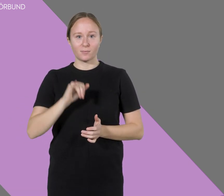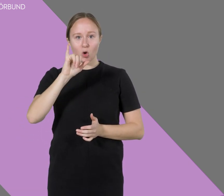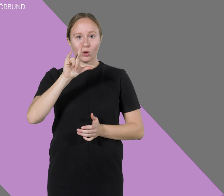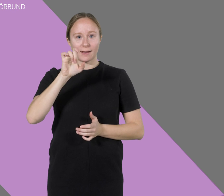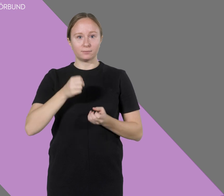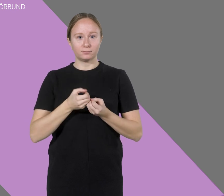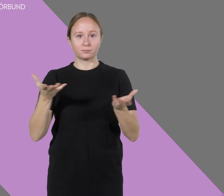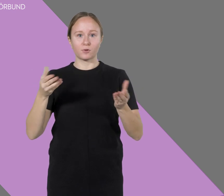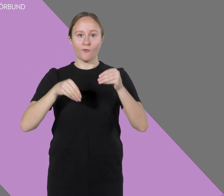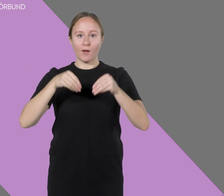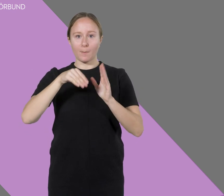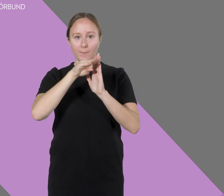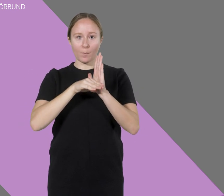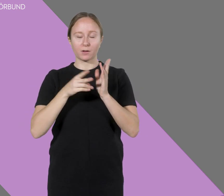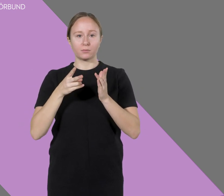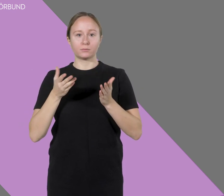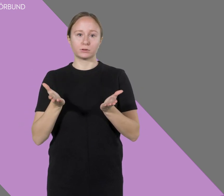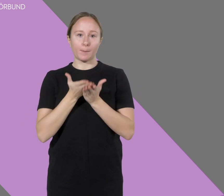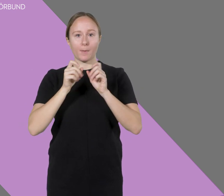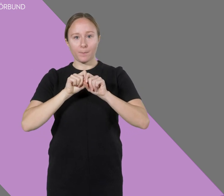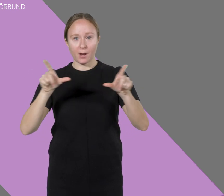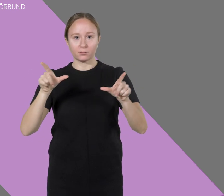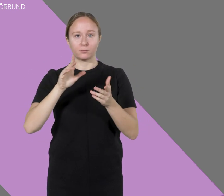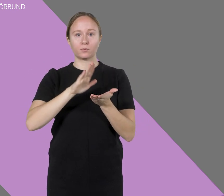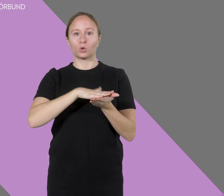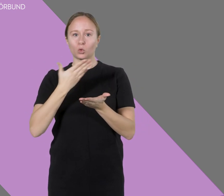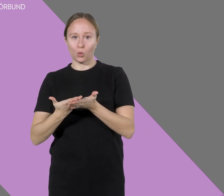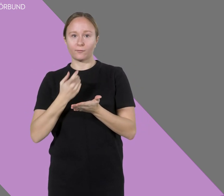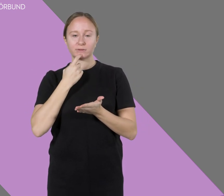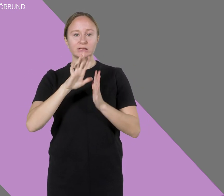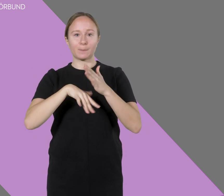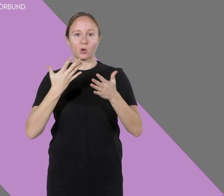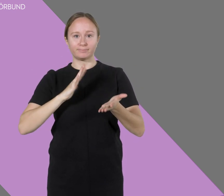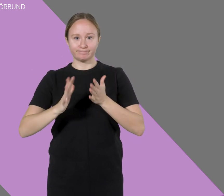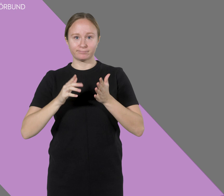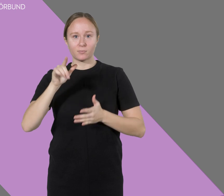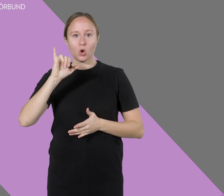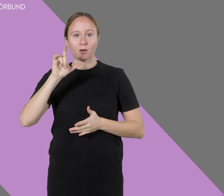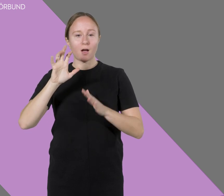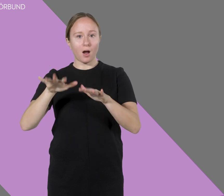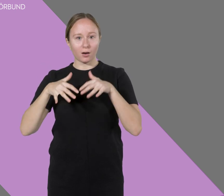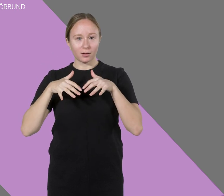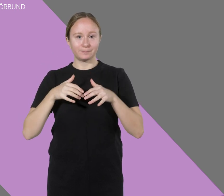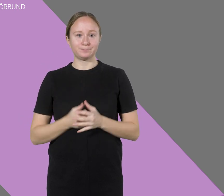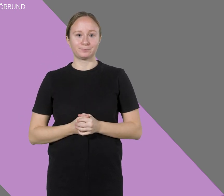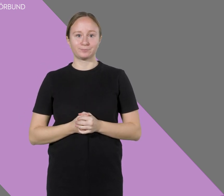Yle erbjuder valprogram som parallellsändningar - med tolkning på finskt teckenspråk på Yle Arenan.